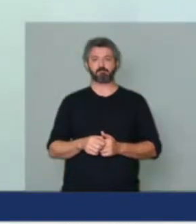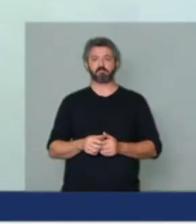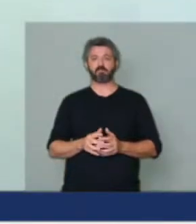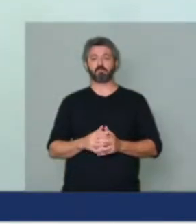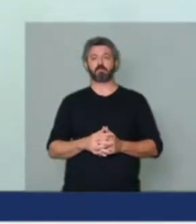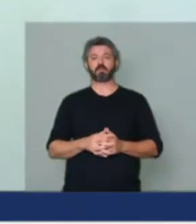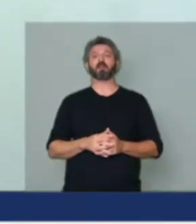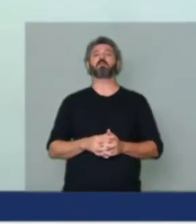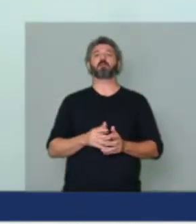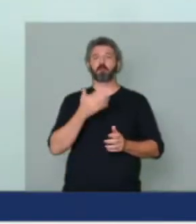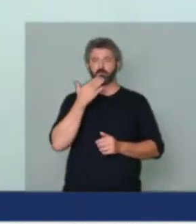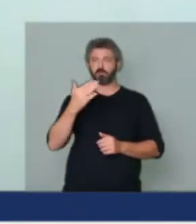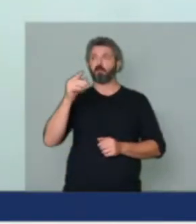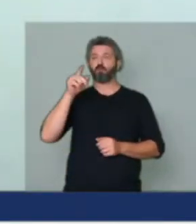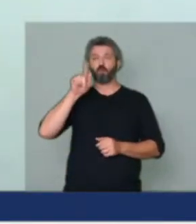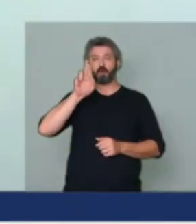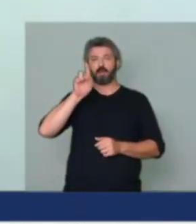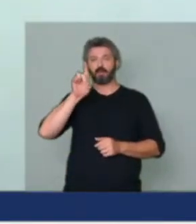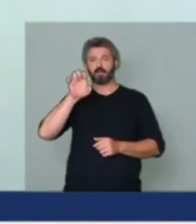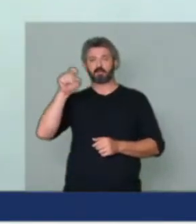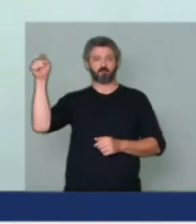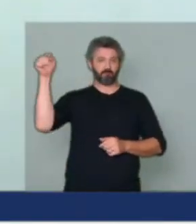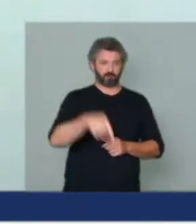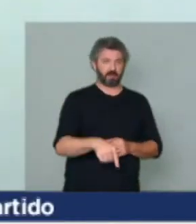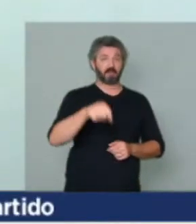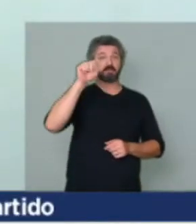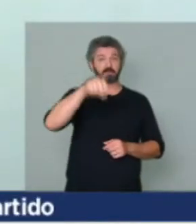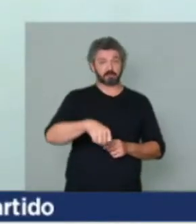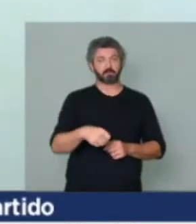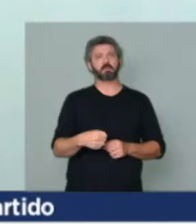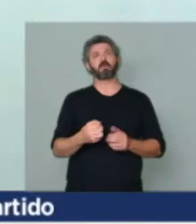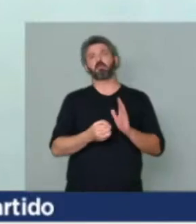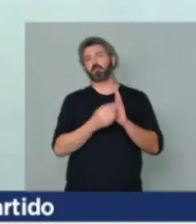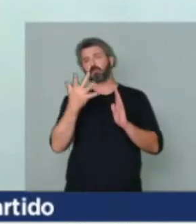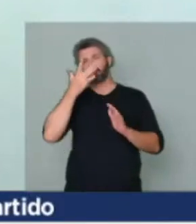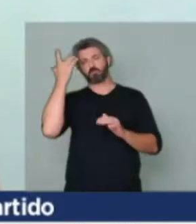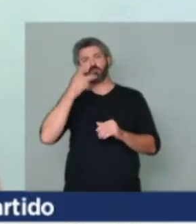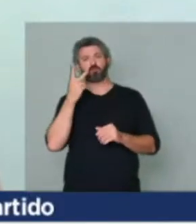PRESIDENTE, MUITOS JÁ FALARAM A QUESTÃO DO MINISTRO DA ECONOMIA. EXISTE AÍ UM CONFLITO DE INTERESSE, COMO UM